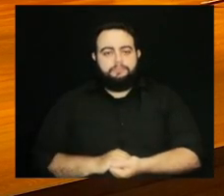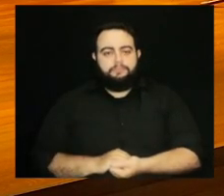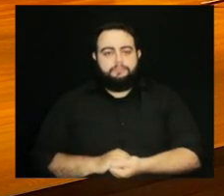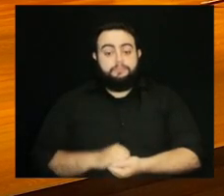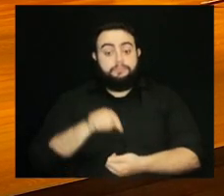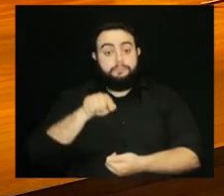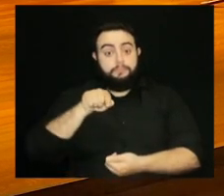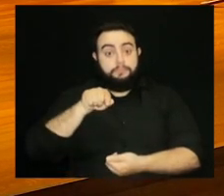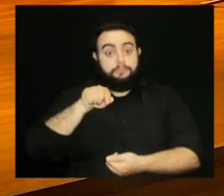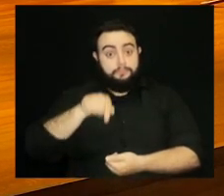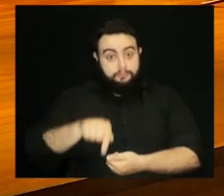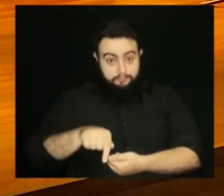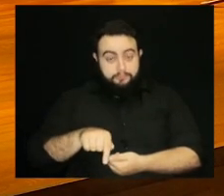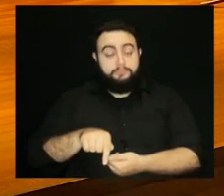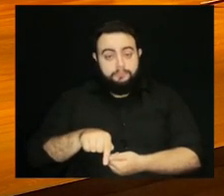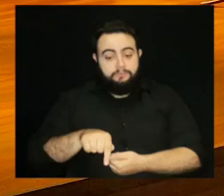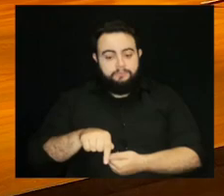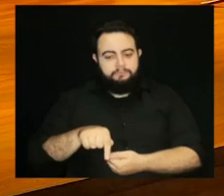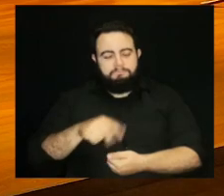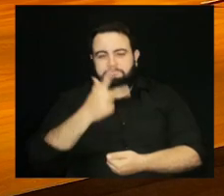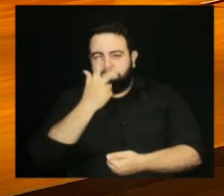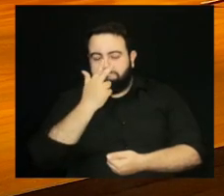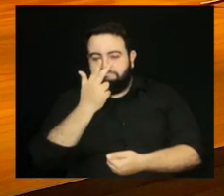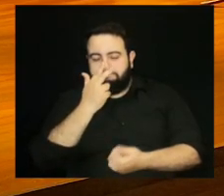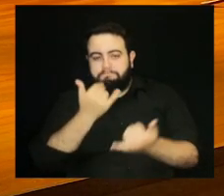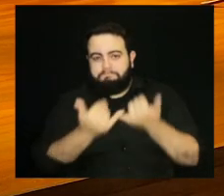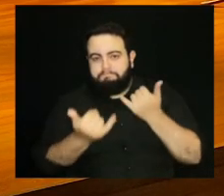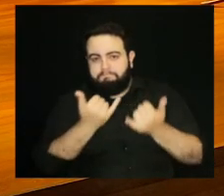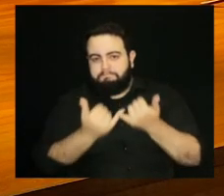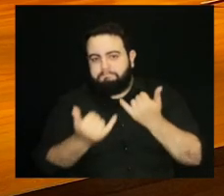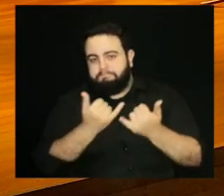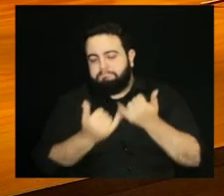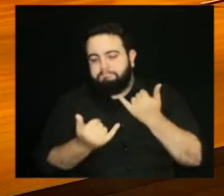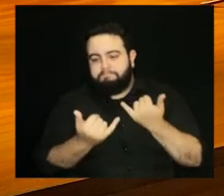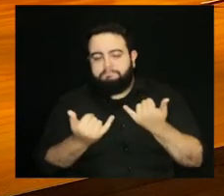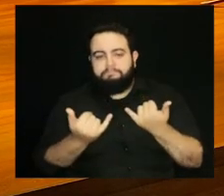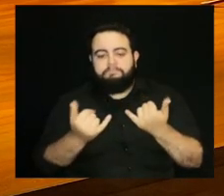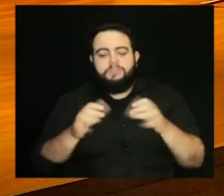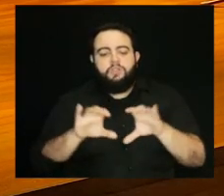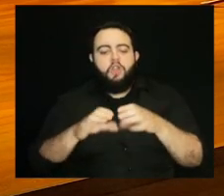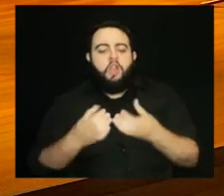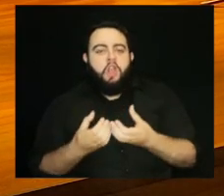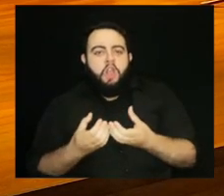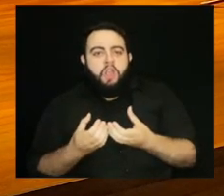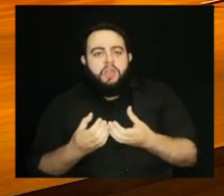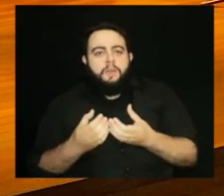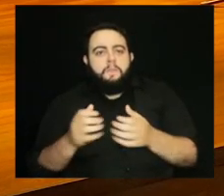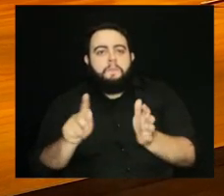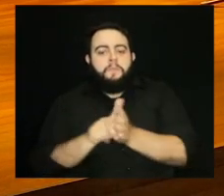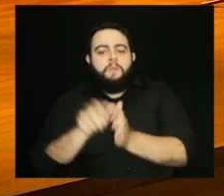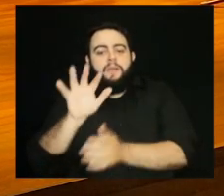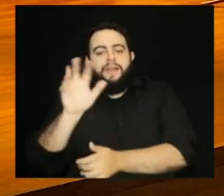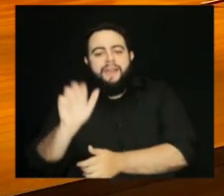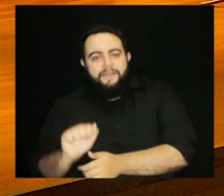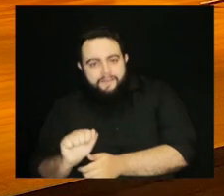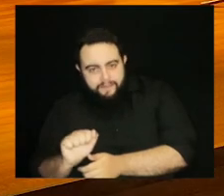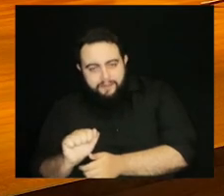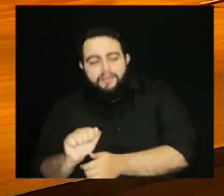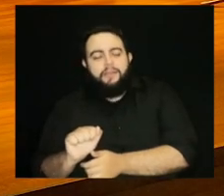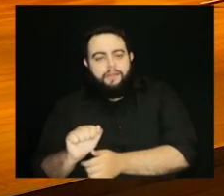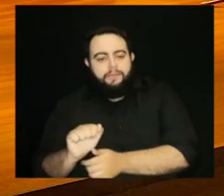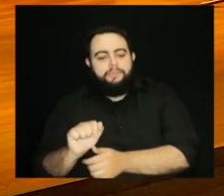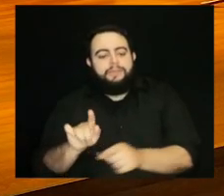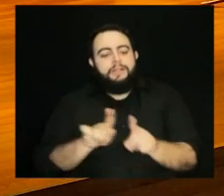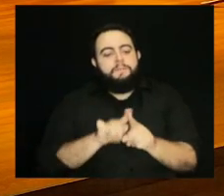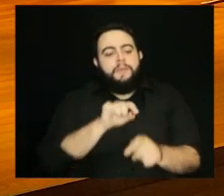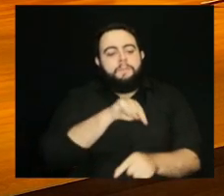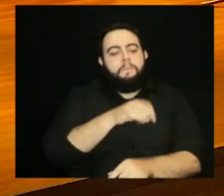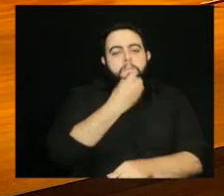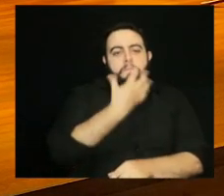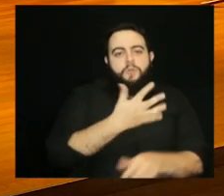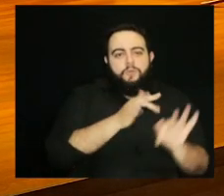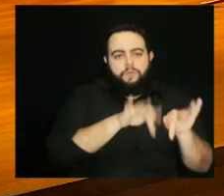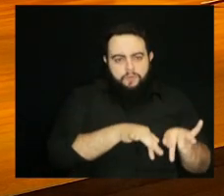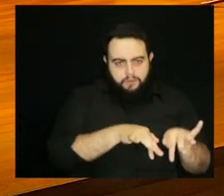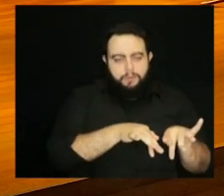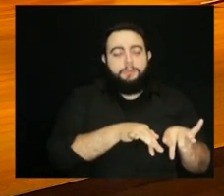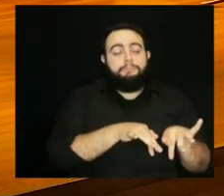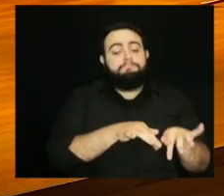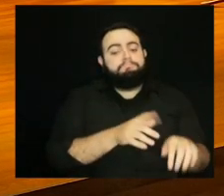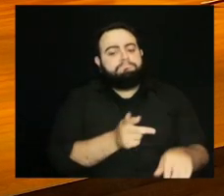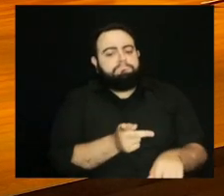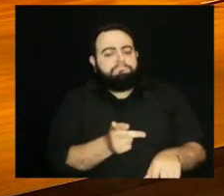ali de colônia africana, futuro Rio Branco, e Bom Fim, faz com que essas pessoas começassem